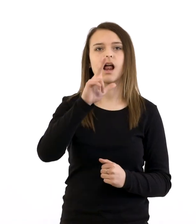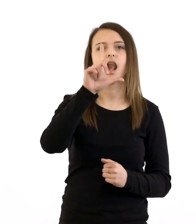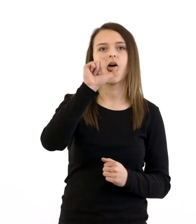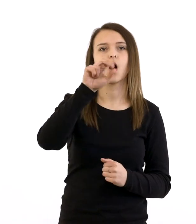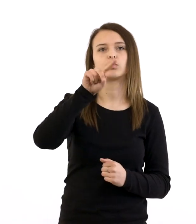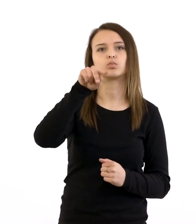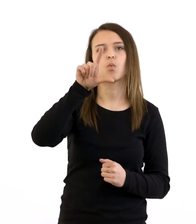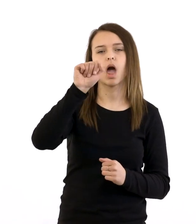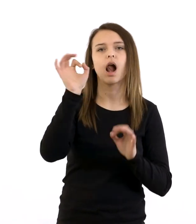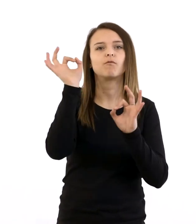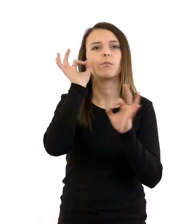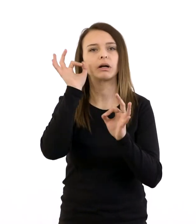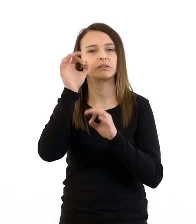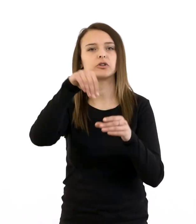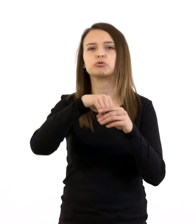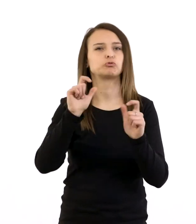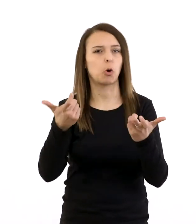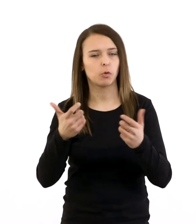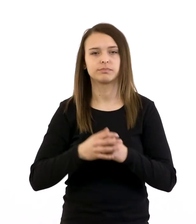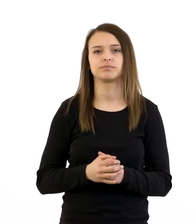5. Czym jest klauzula informacyjna?